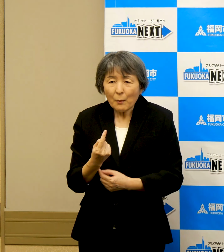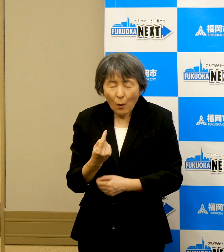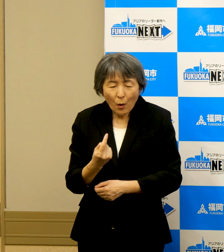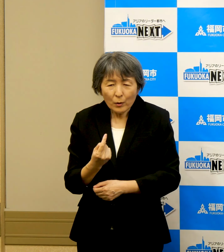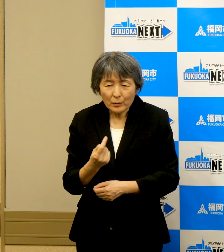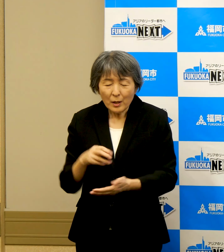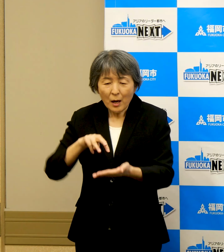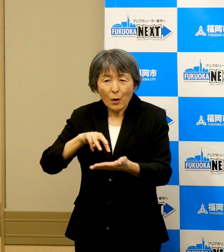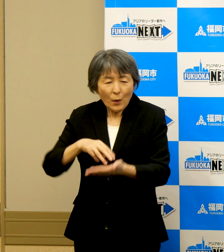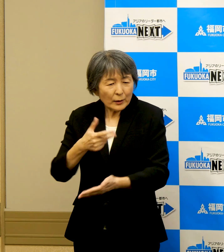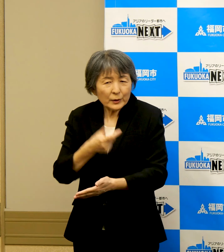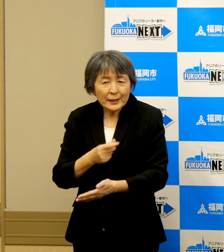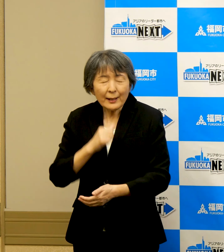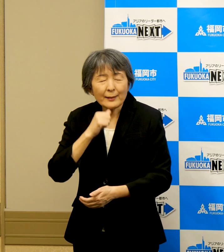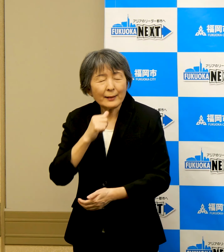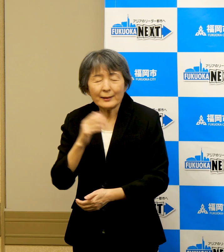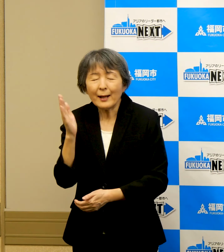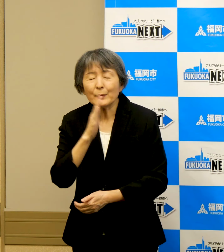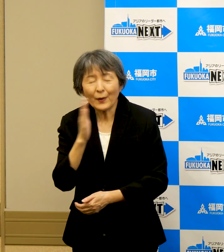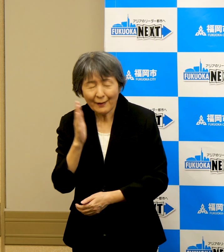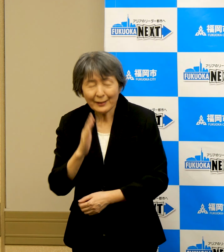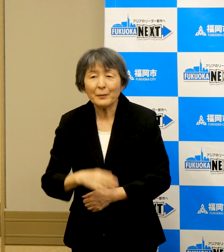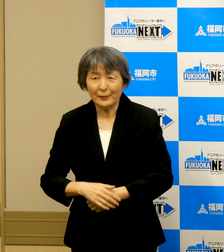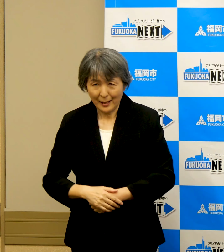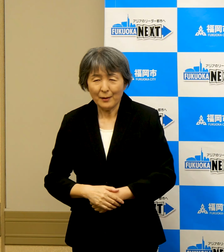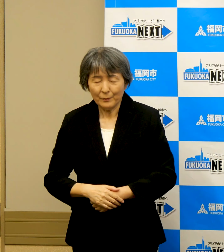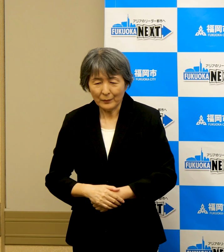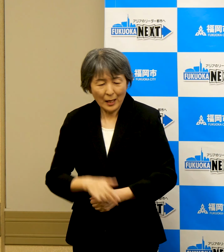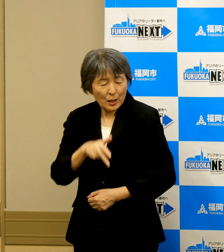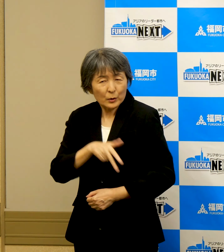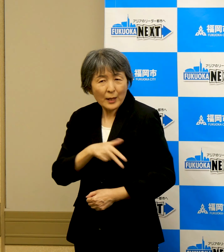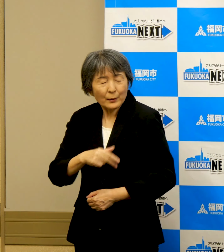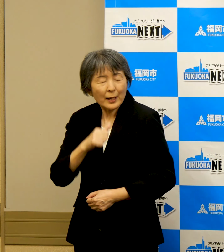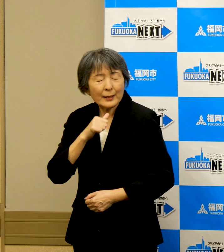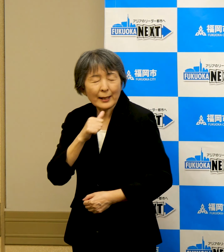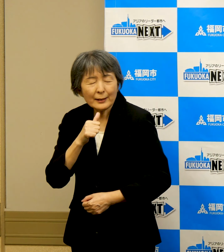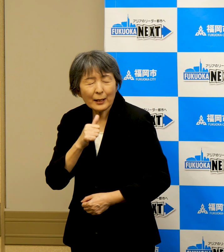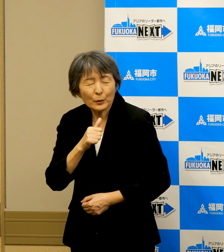もしくは人員が急で足りないというようなことも 起きないだろうという想定です